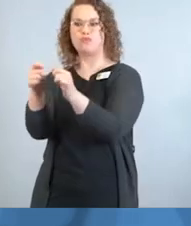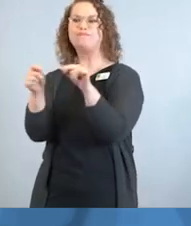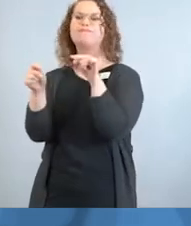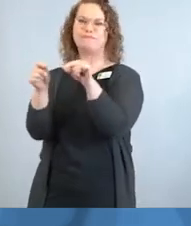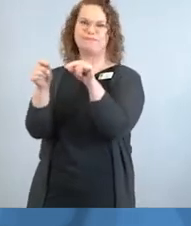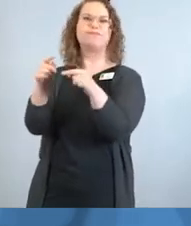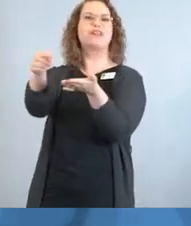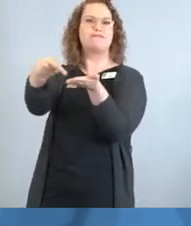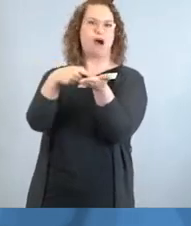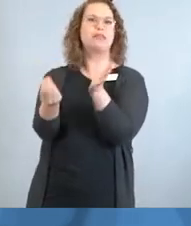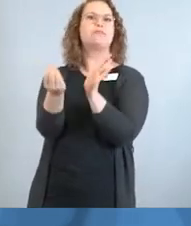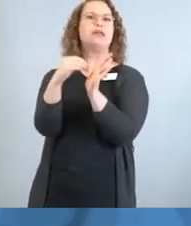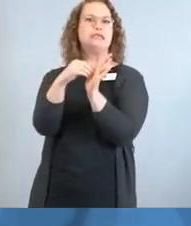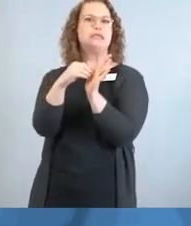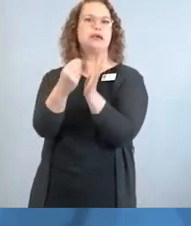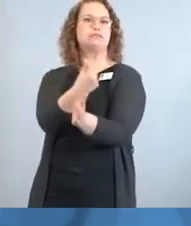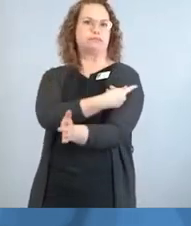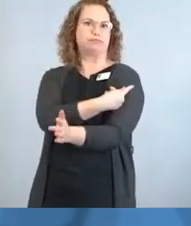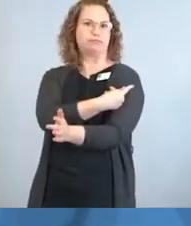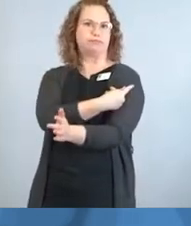Tämä on työ, joka on tällä hetkellä menossa.